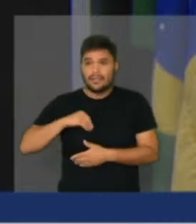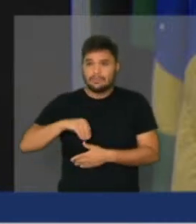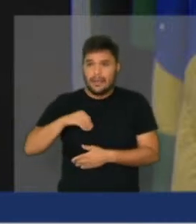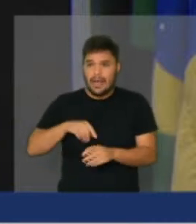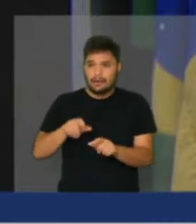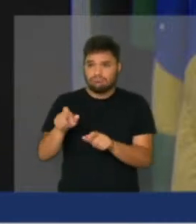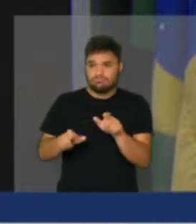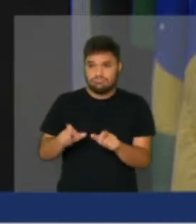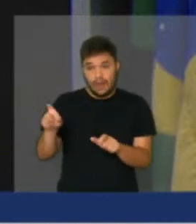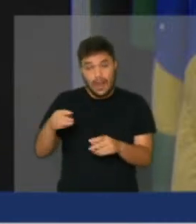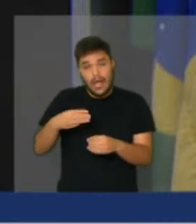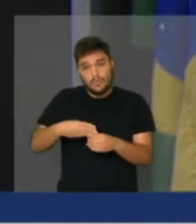REFLEXO TAMBÉM DOS PISOS SALARIAIS PROFISSIONAIS, COMO